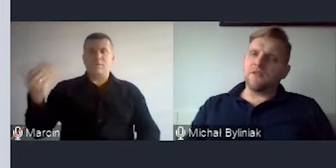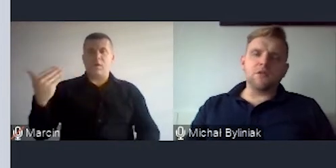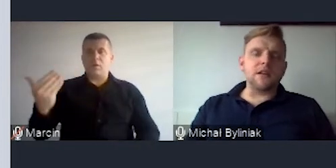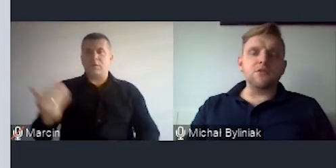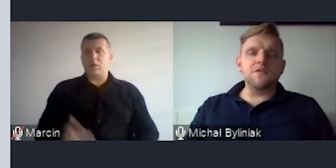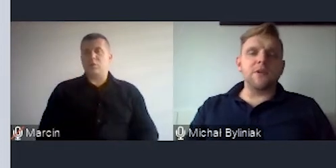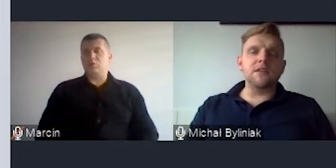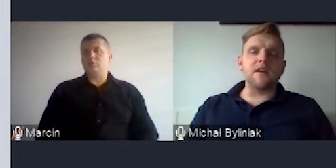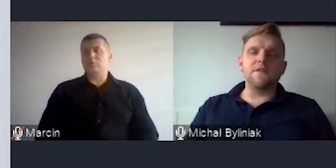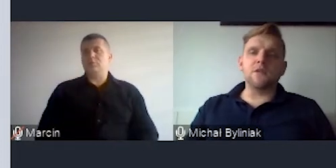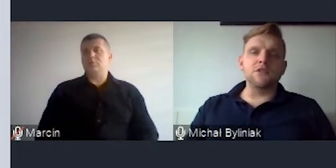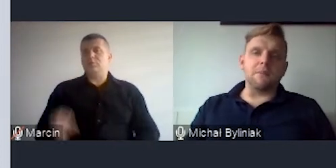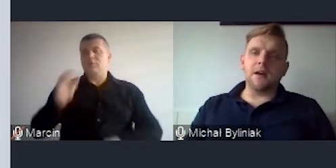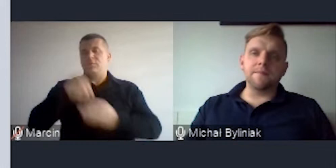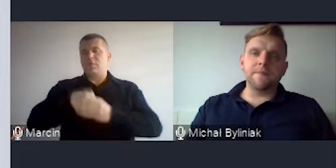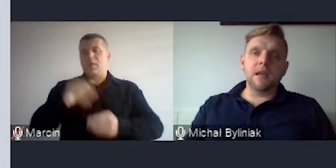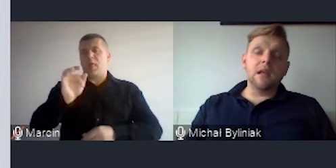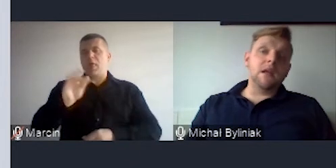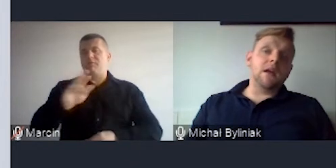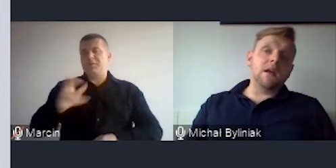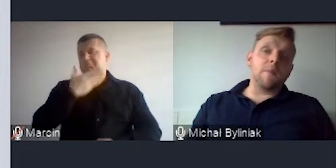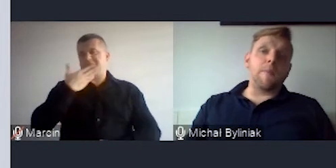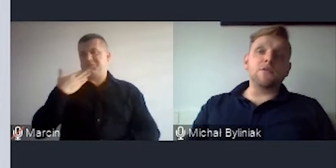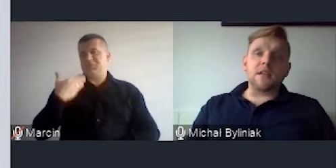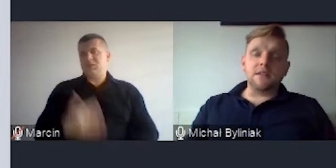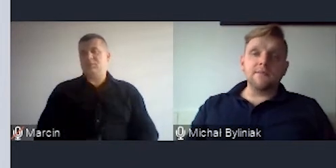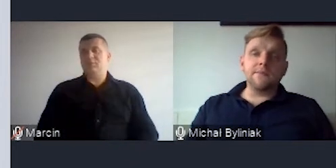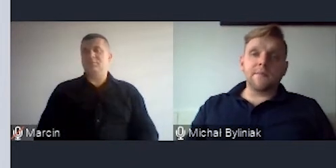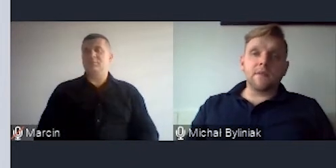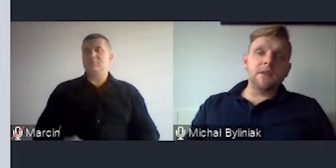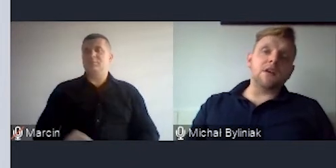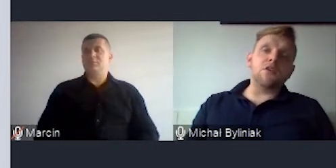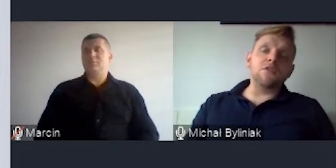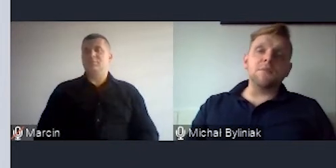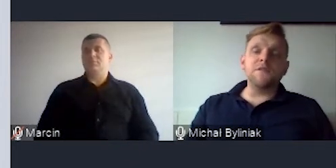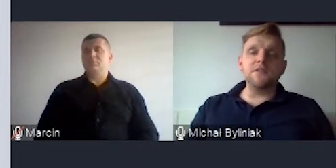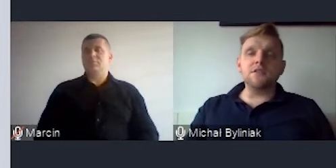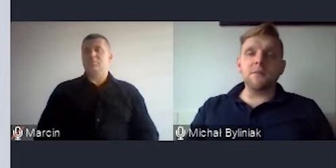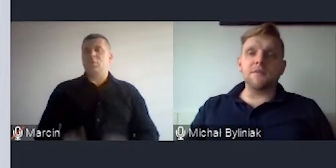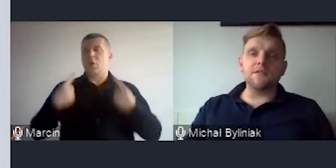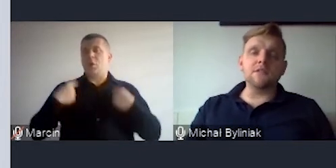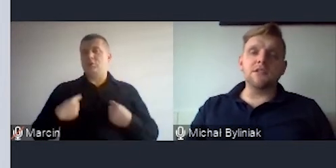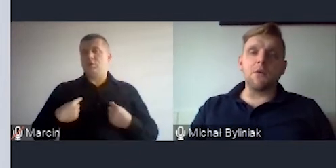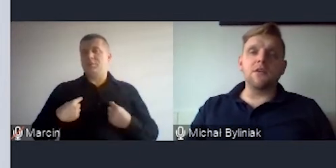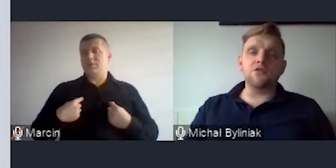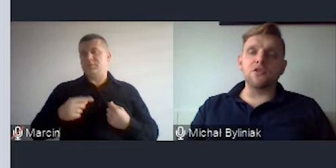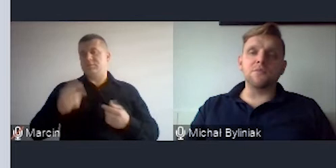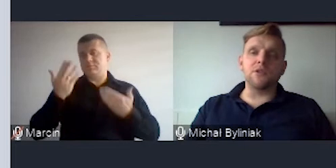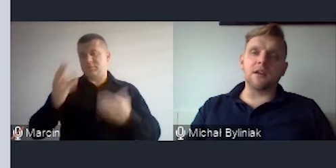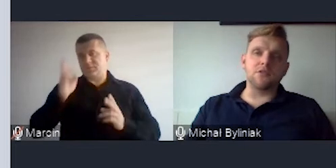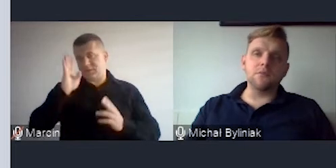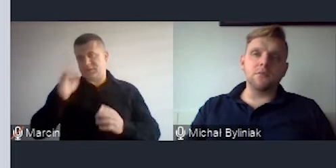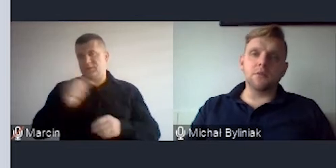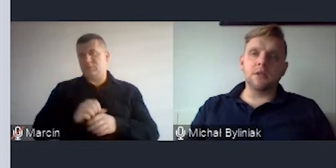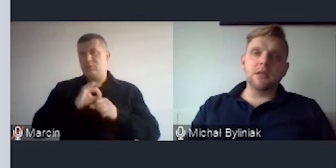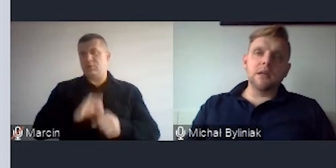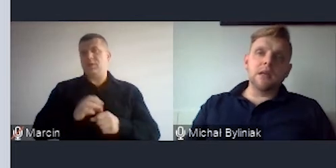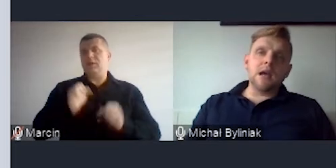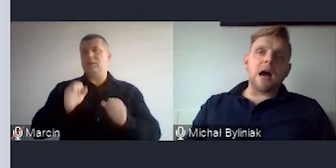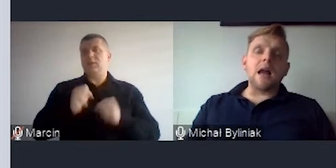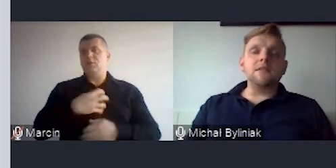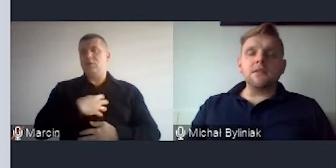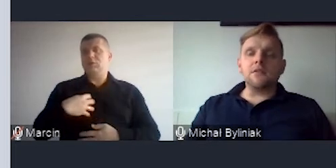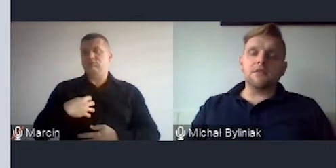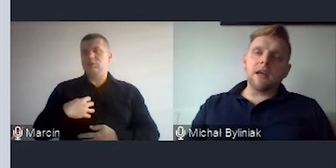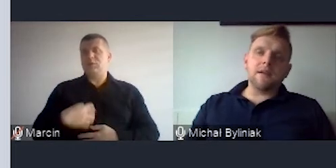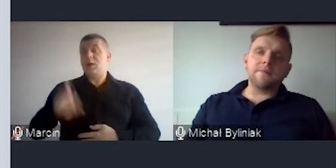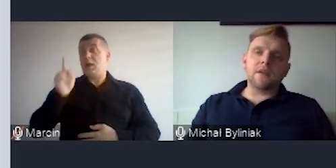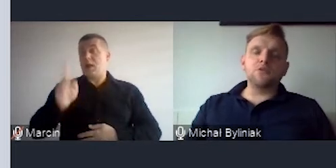Tych wolontariuszy w projektach EFRR nie ma. Poza tym, jako osoby fizyczne prowadzące działalność gospodarczą, ale tylko te,